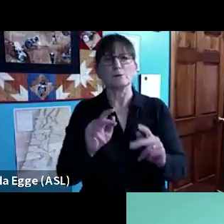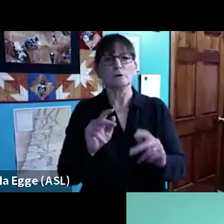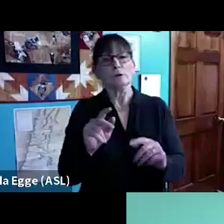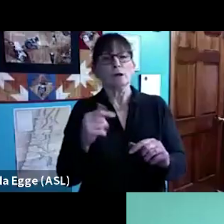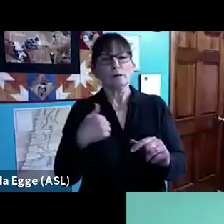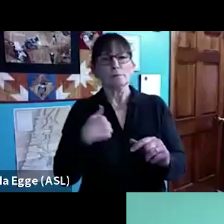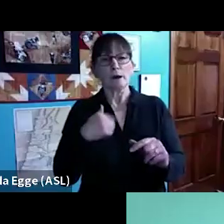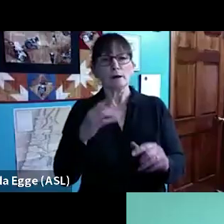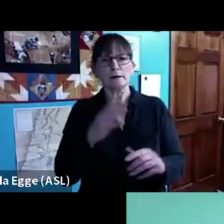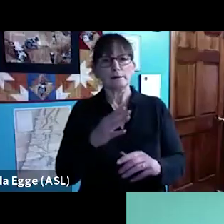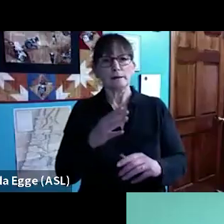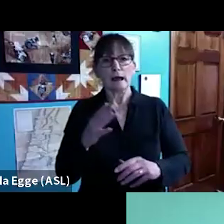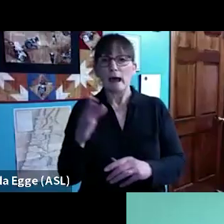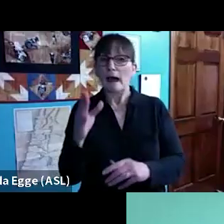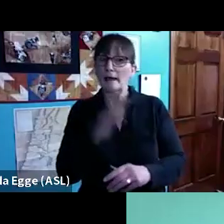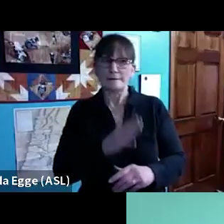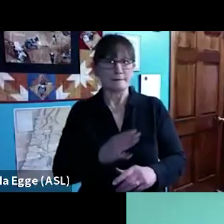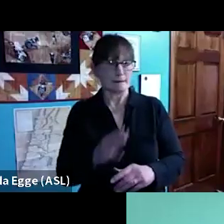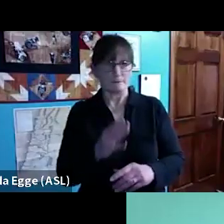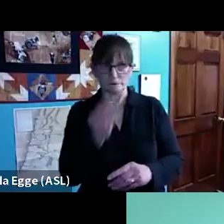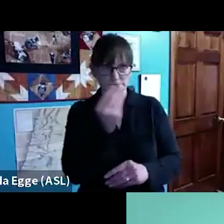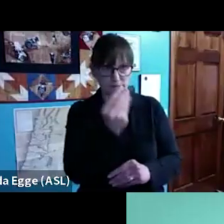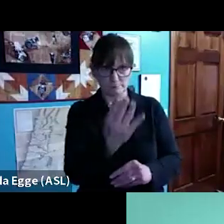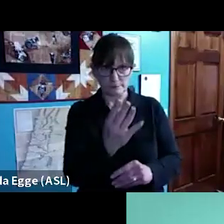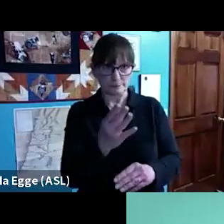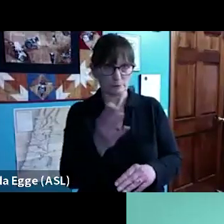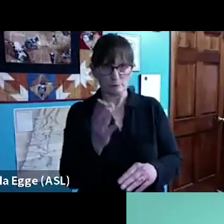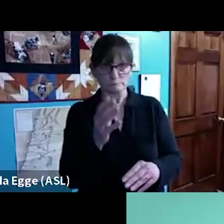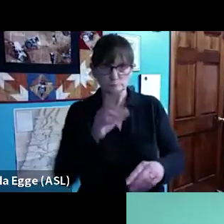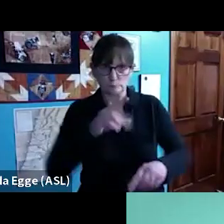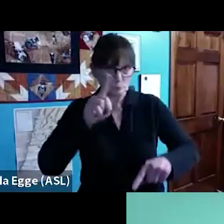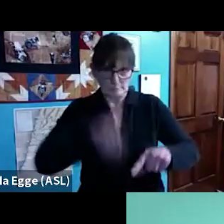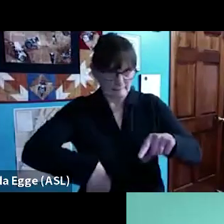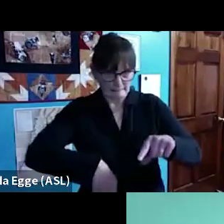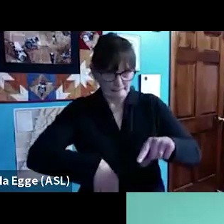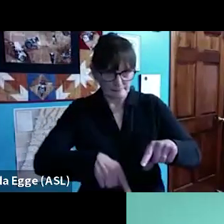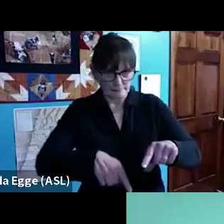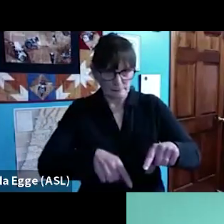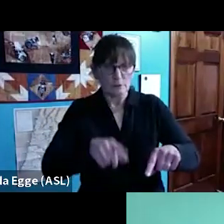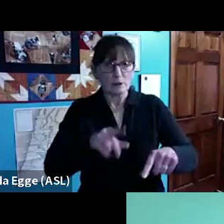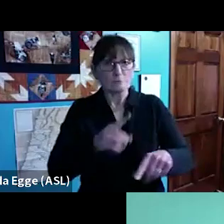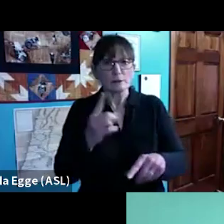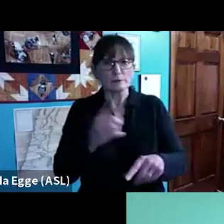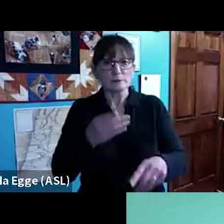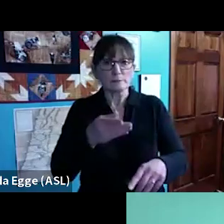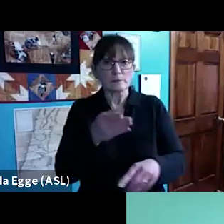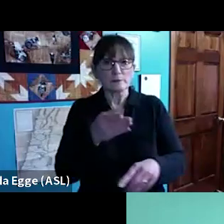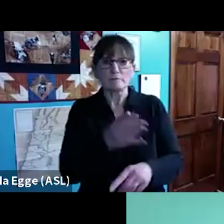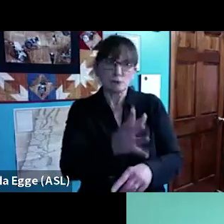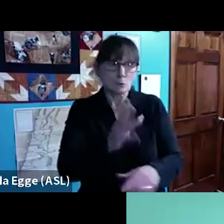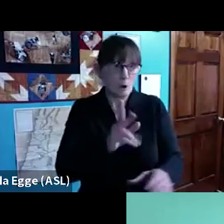estamos usando ese login.gov, id.me. Es más bien una transición hacia la que nos hemos movido.